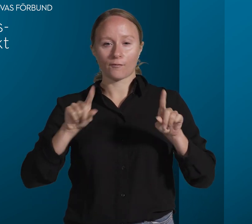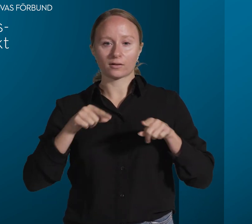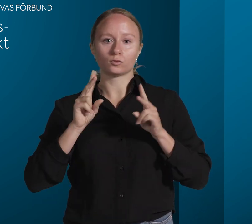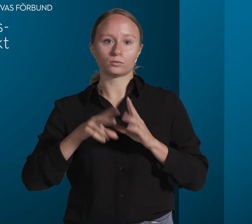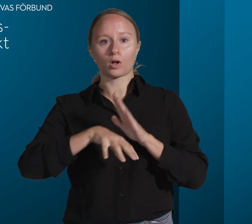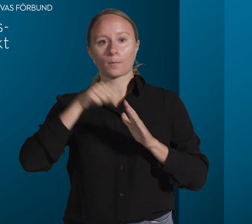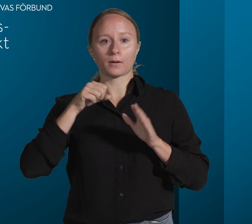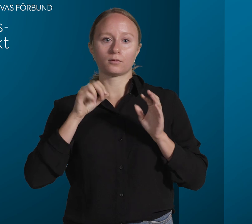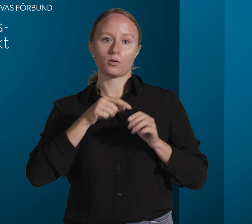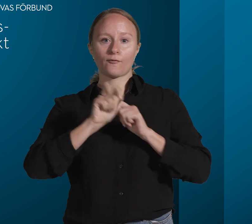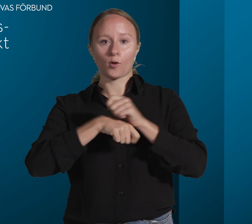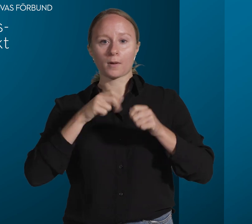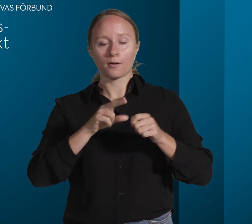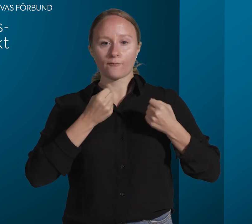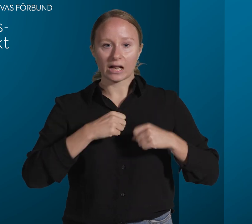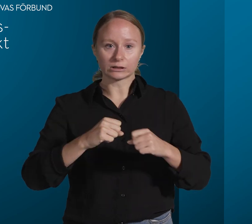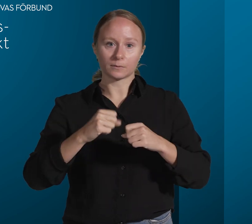Videon tar också upp finansieringen av förbundets verksamhet -